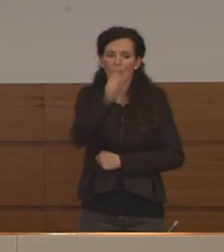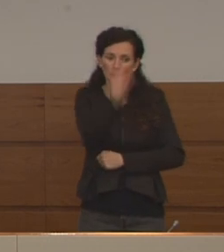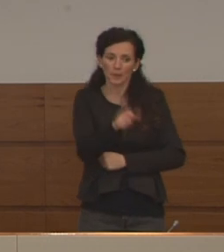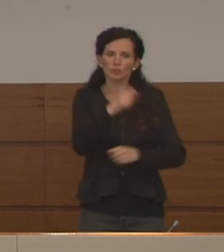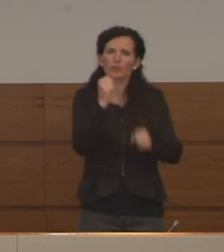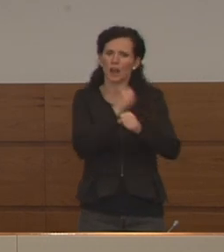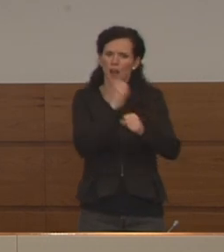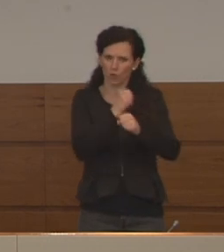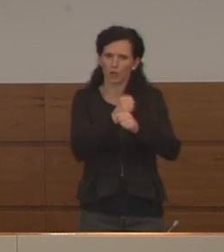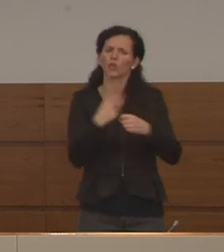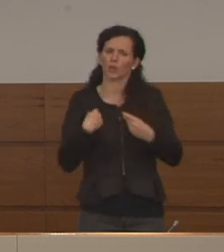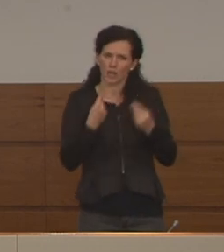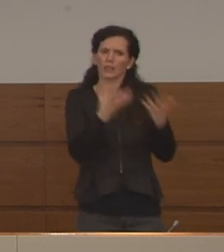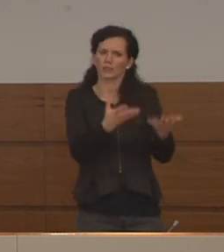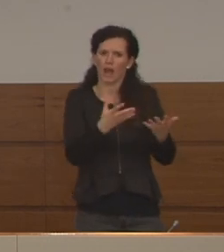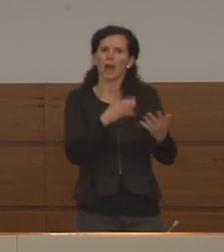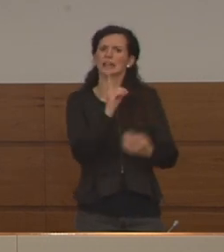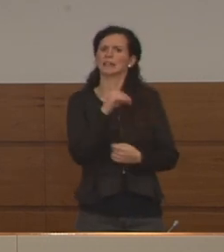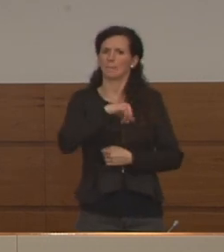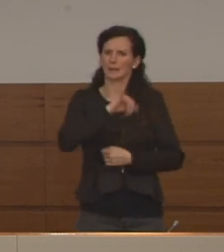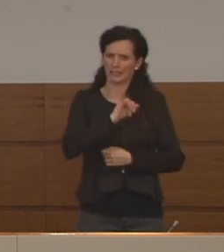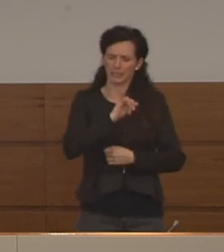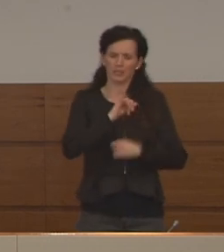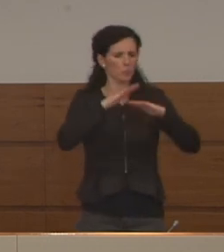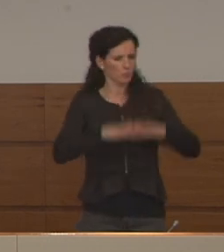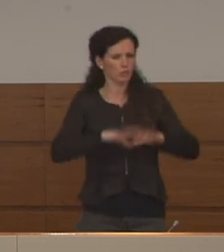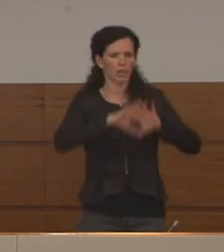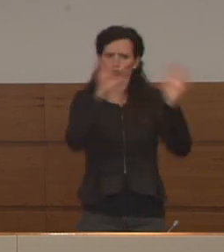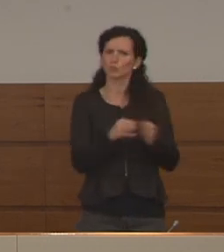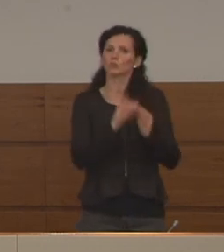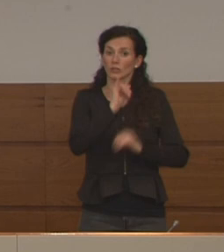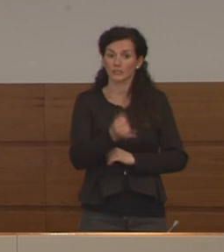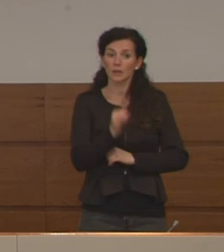l'equipaggiamento per metterlo in protezione, ma deve anche sapere che deve